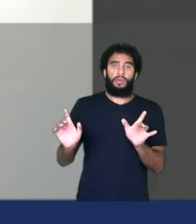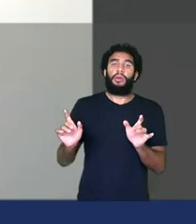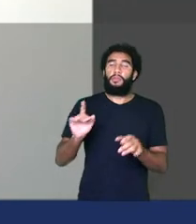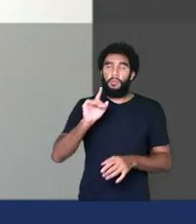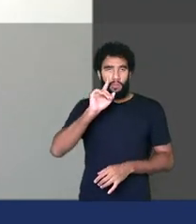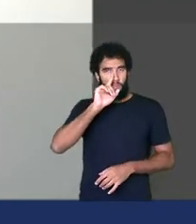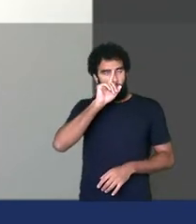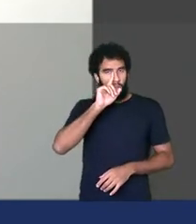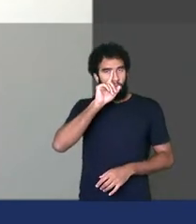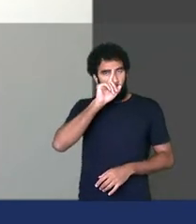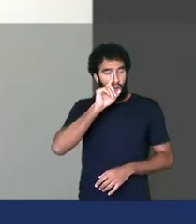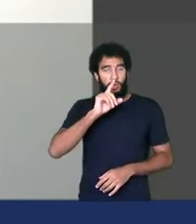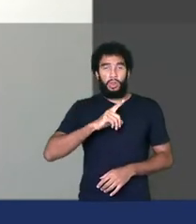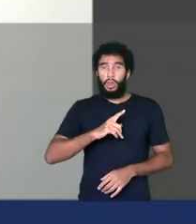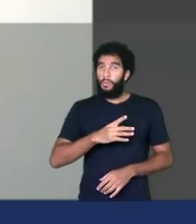DESSA MANEIRA, PODE FAVORECER